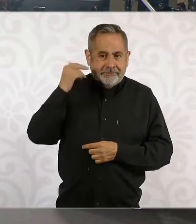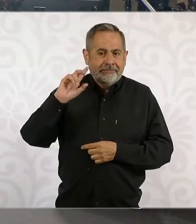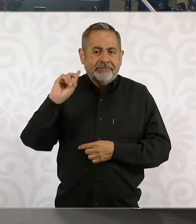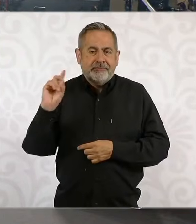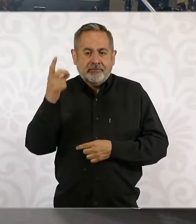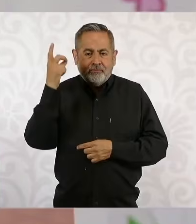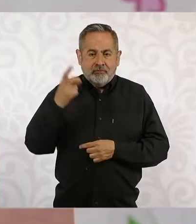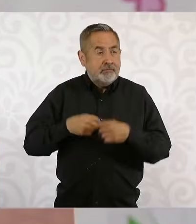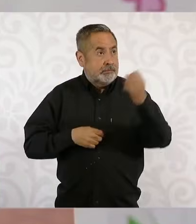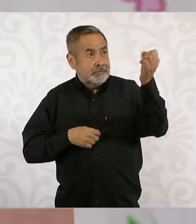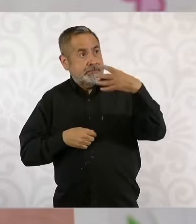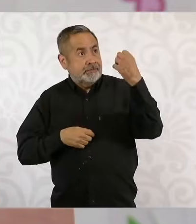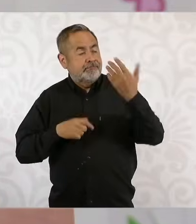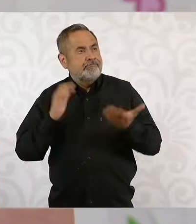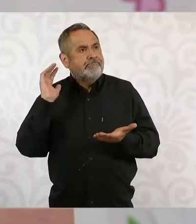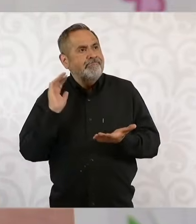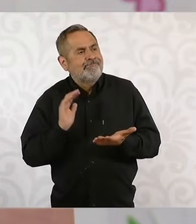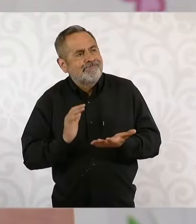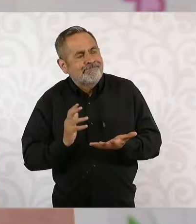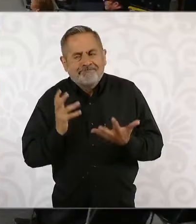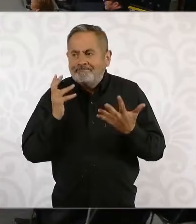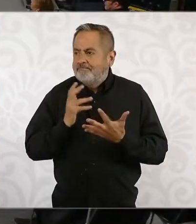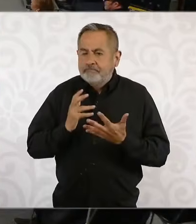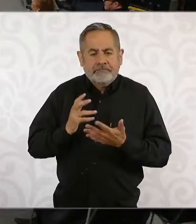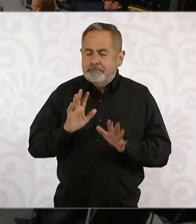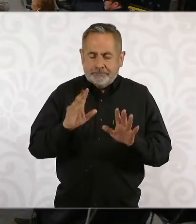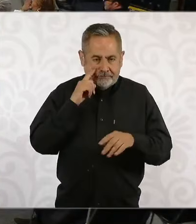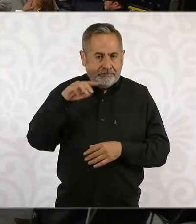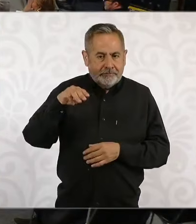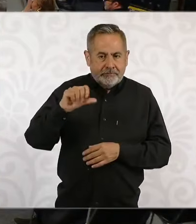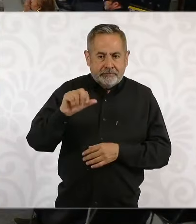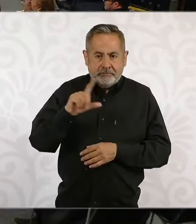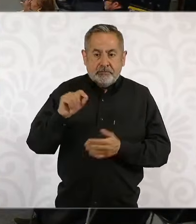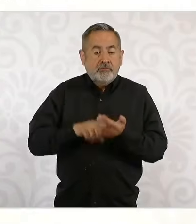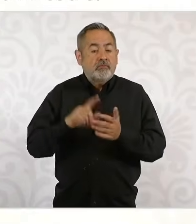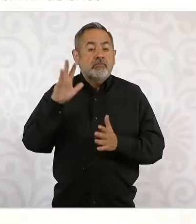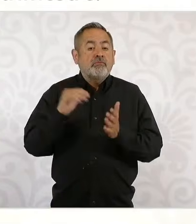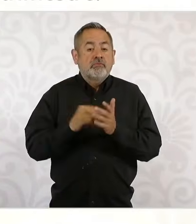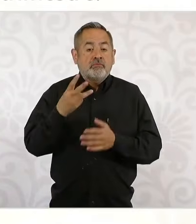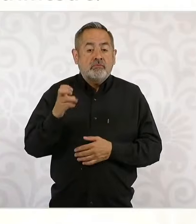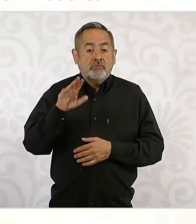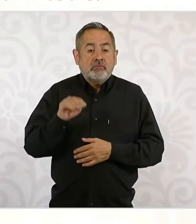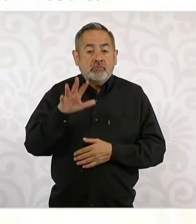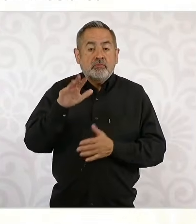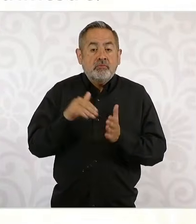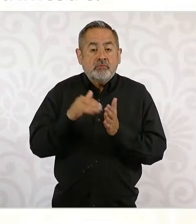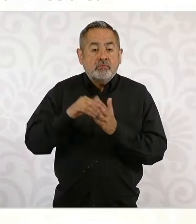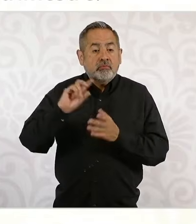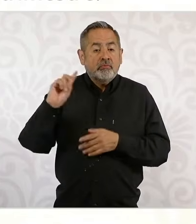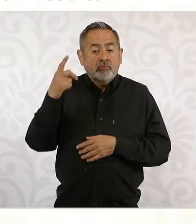tiene que ver con lo que mencionó Ana? En marzo se recibieron 5,394 millones dólar, monto que